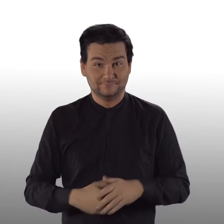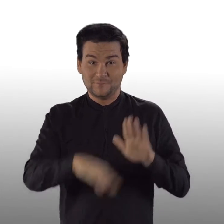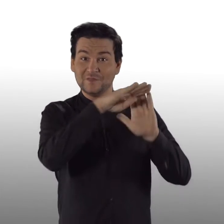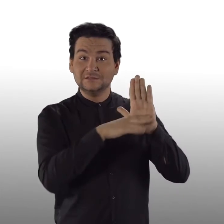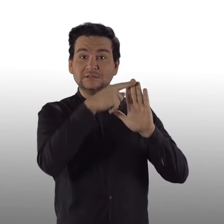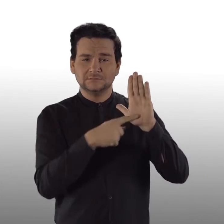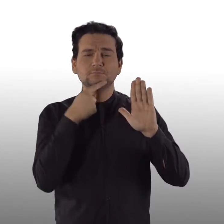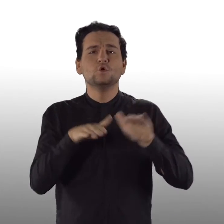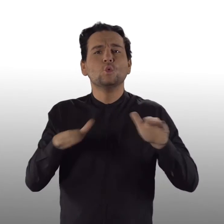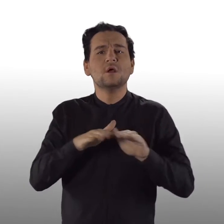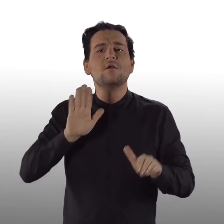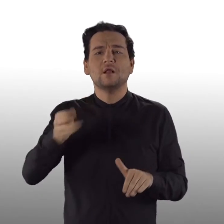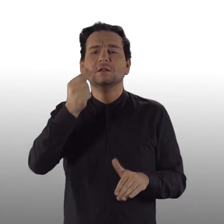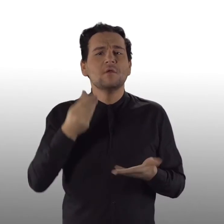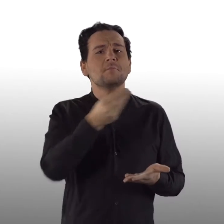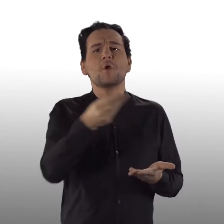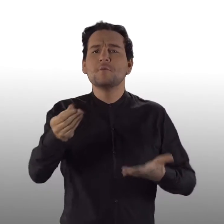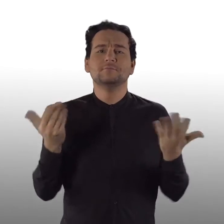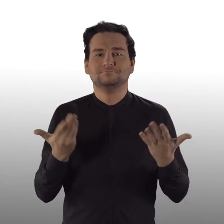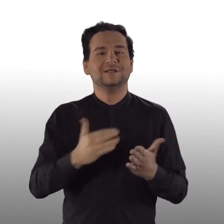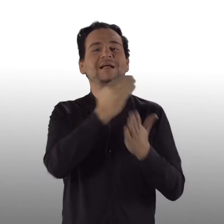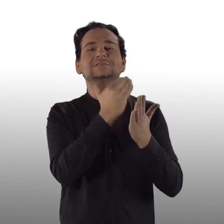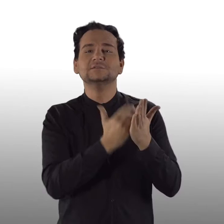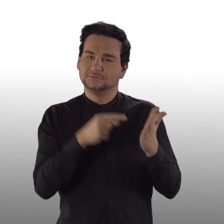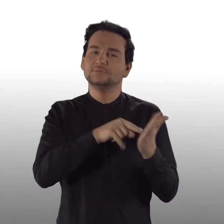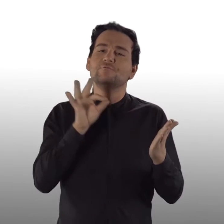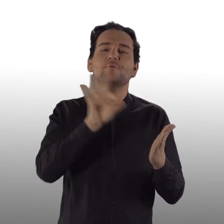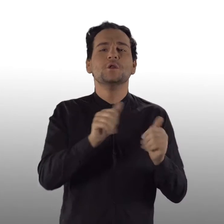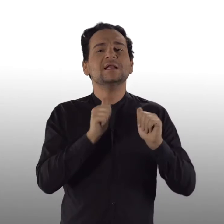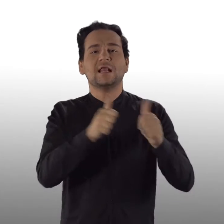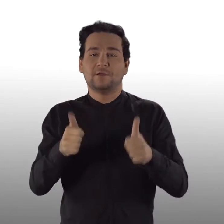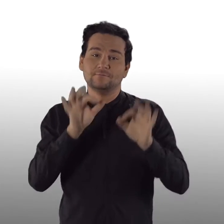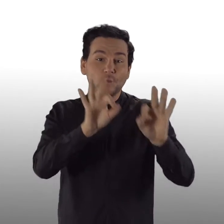Gesetzliche Grundlage für die Geldleistungen ist